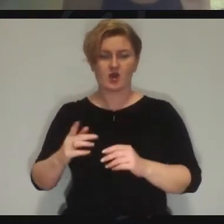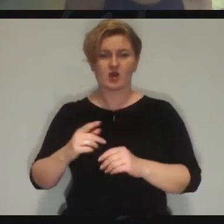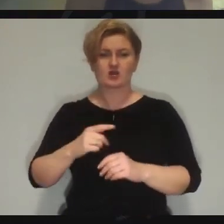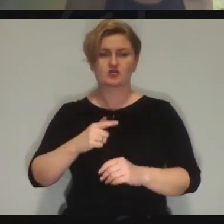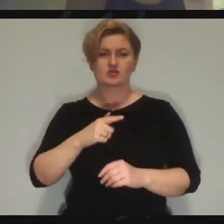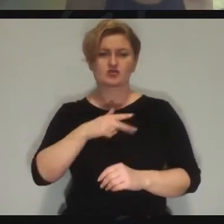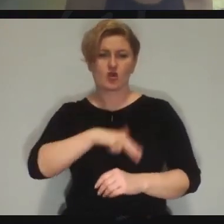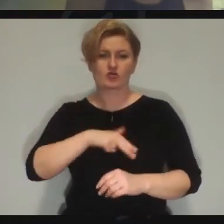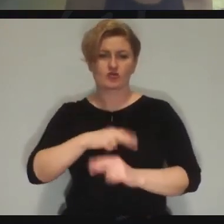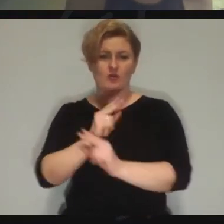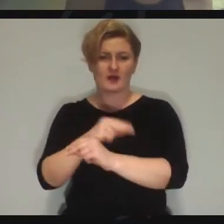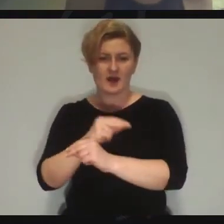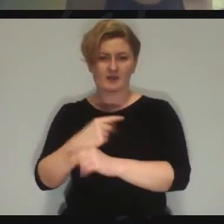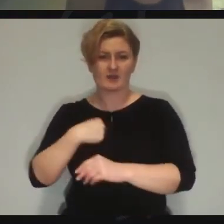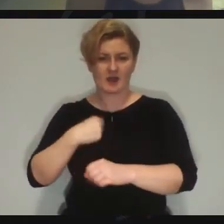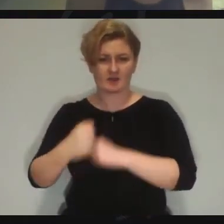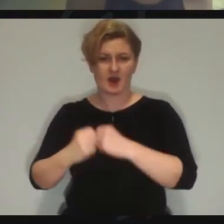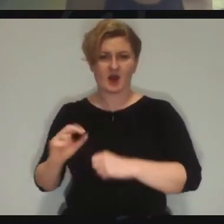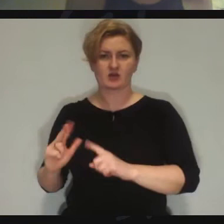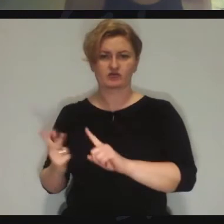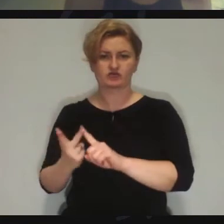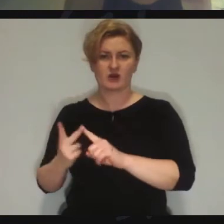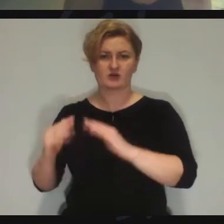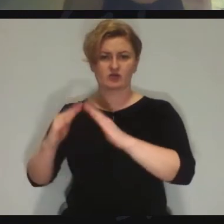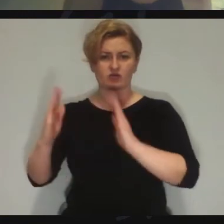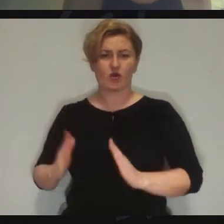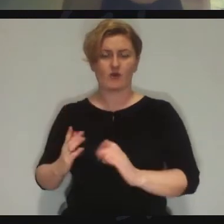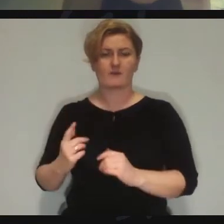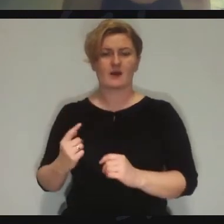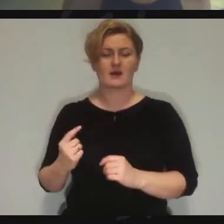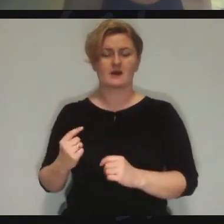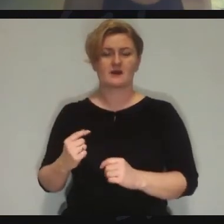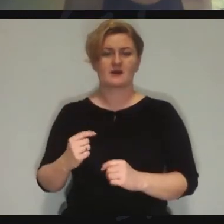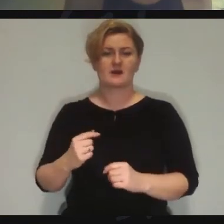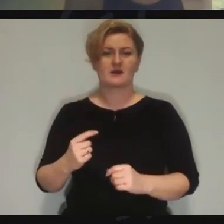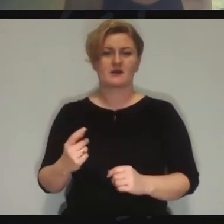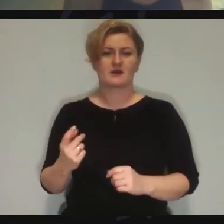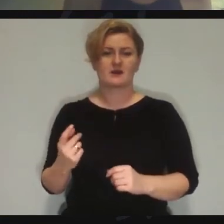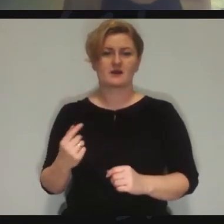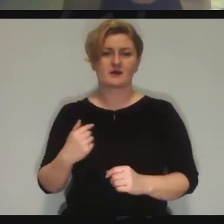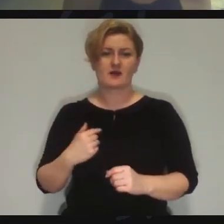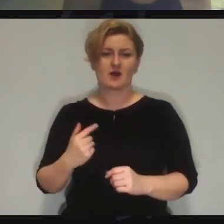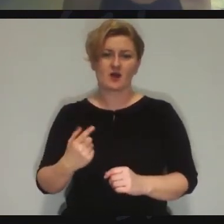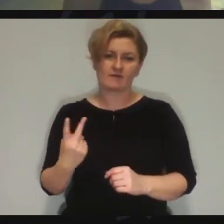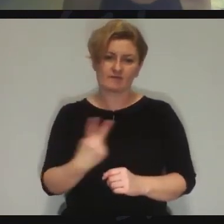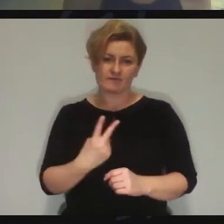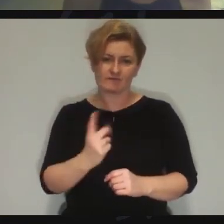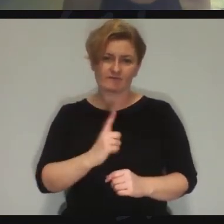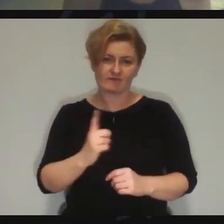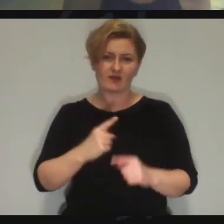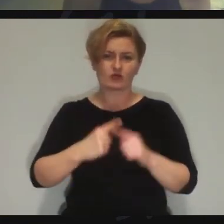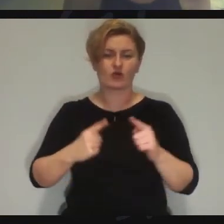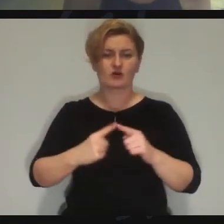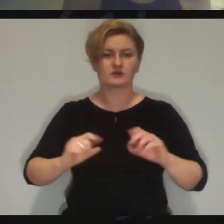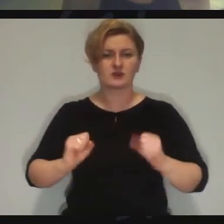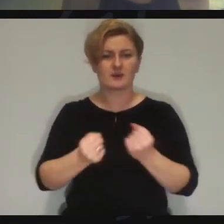oraz Ośrodek Usamodzielnienia, gdzie obie troszeczkę działamy z pedagogiką cyrku.